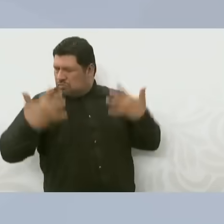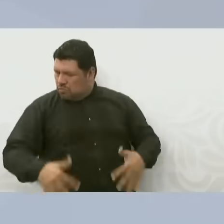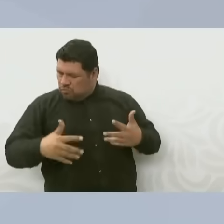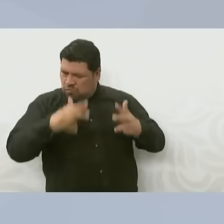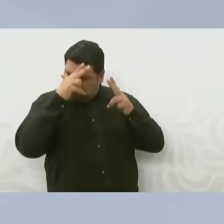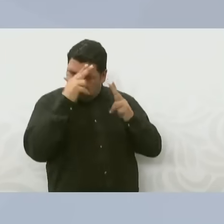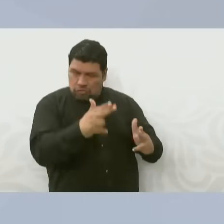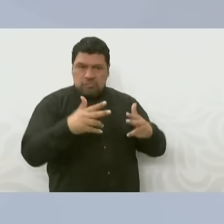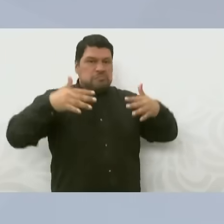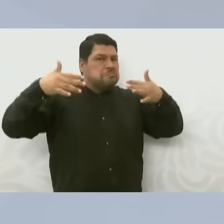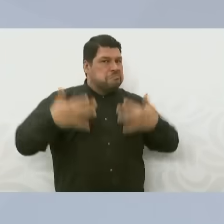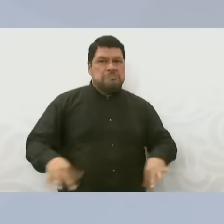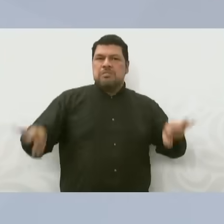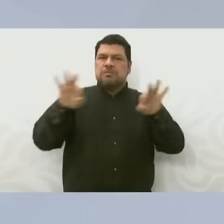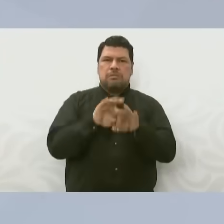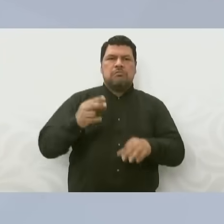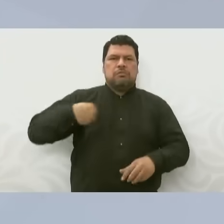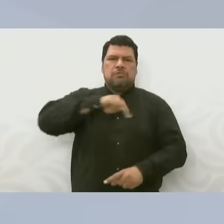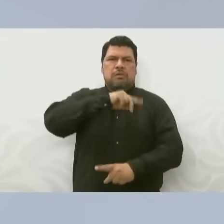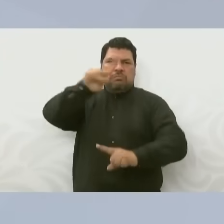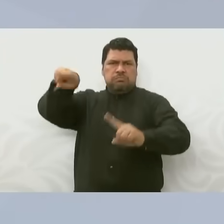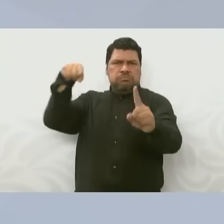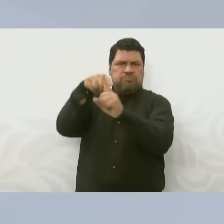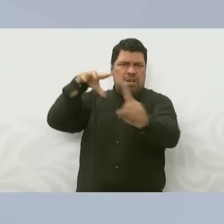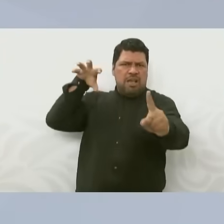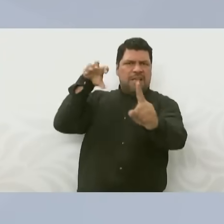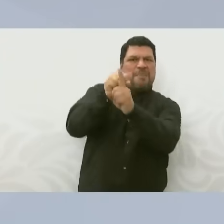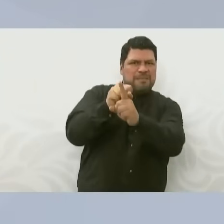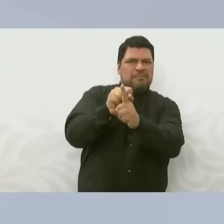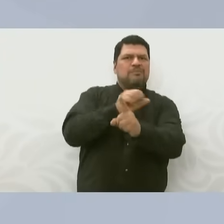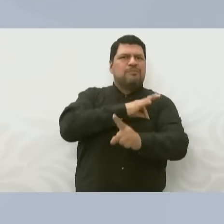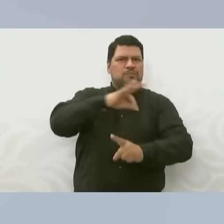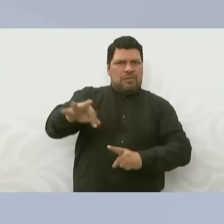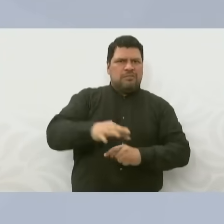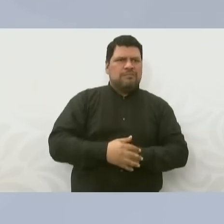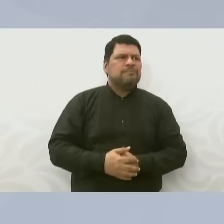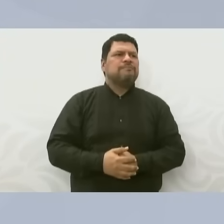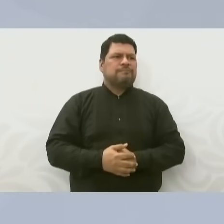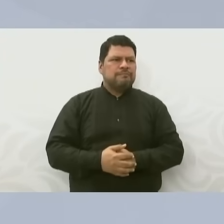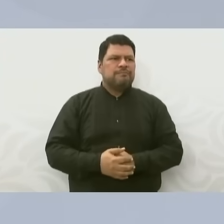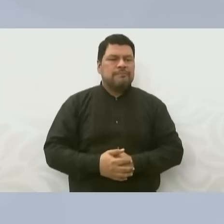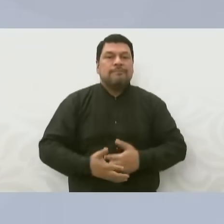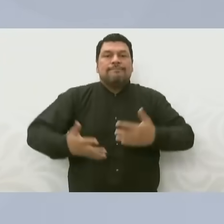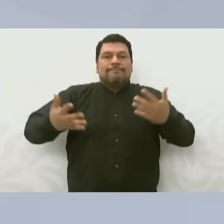nos motiva a alcanzar los objetivos que nos hemos planteado como nación y nos impulsa a continuar